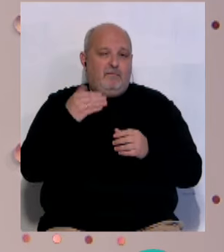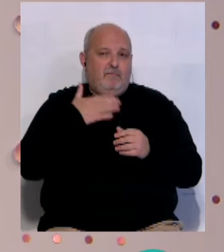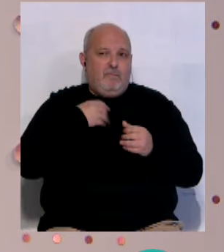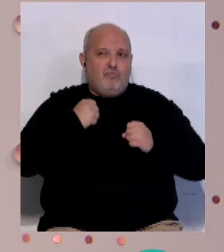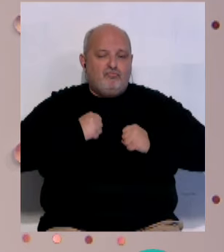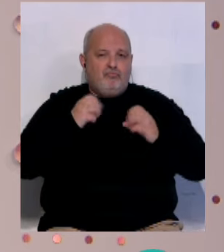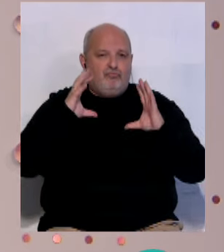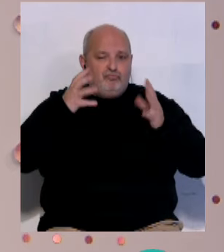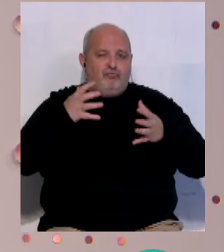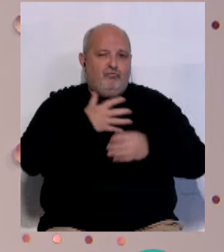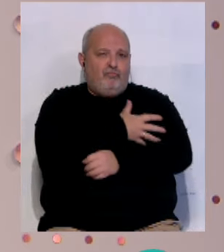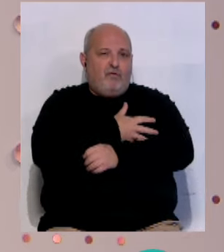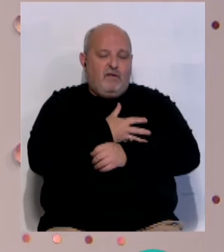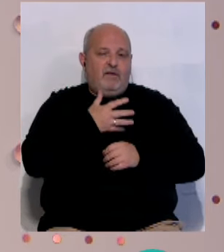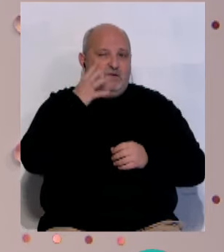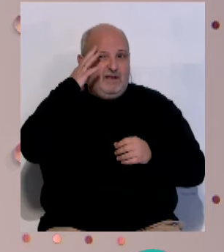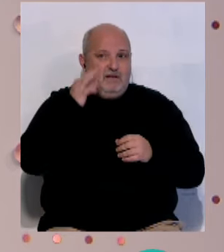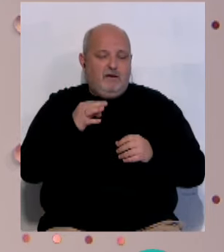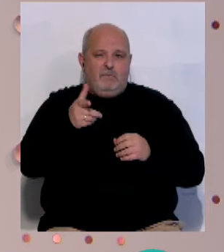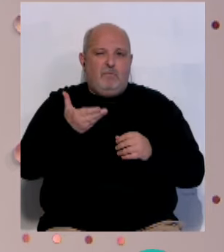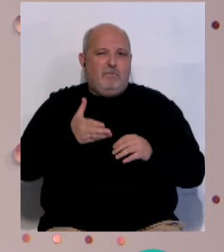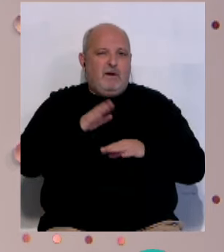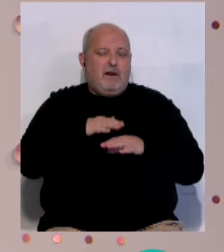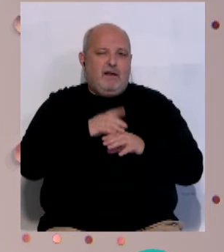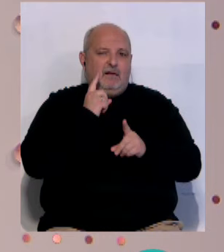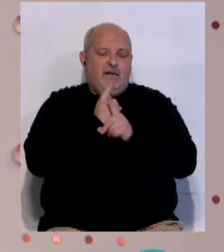fuerza y sobre todo yo creo que eso es muy importante a la hora de afrontar un equipo